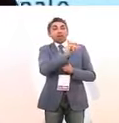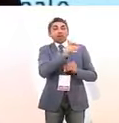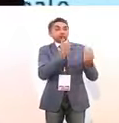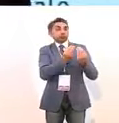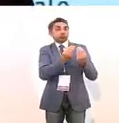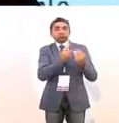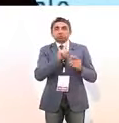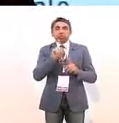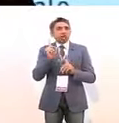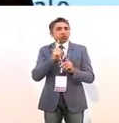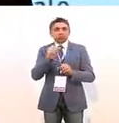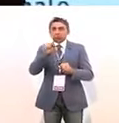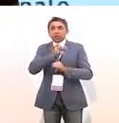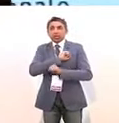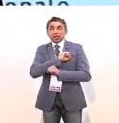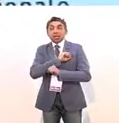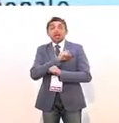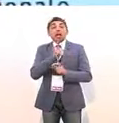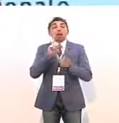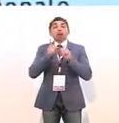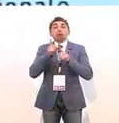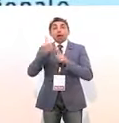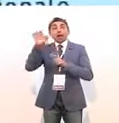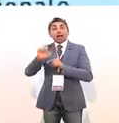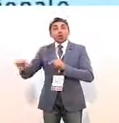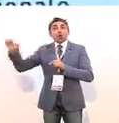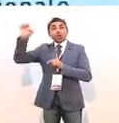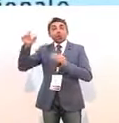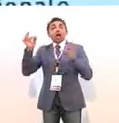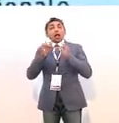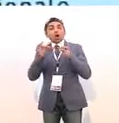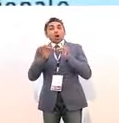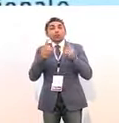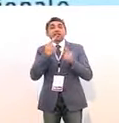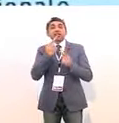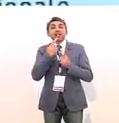creduto nessuno che i popolari europei si sarebbero messi d’accordo ai populisti europei.